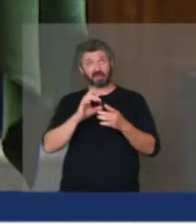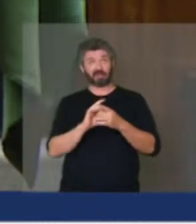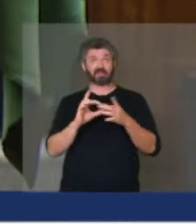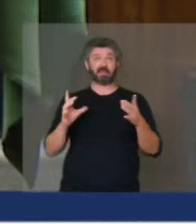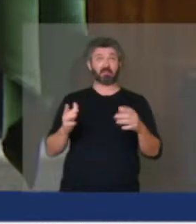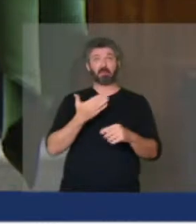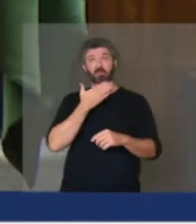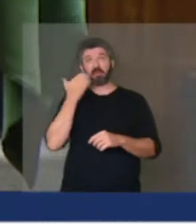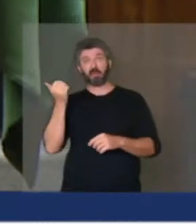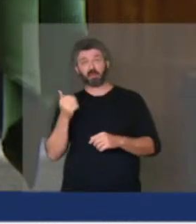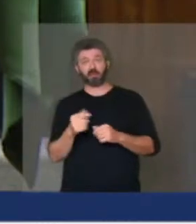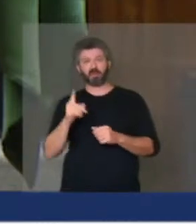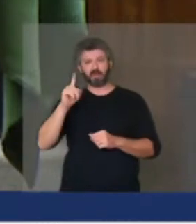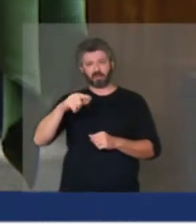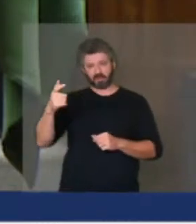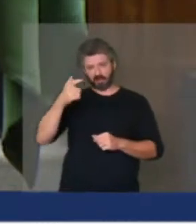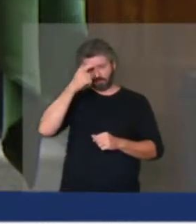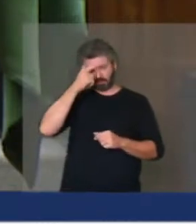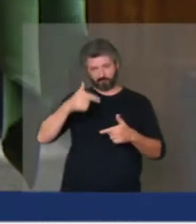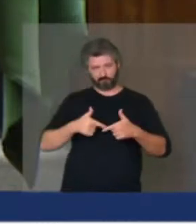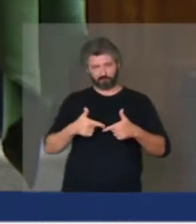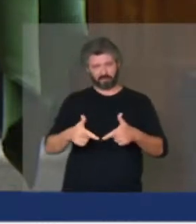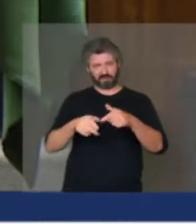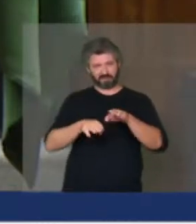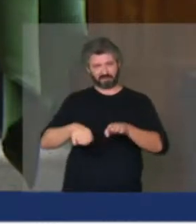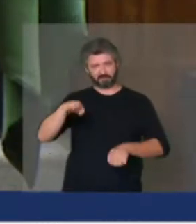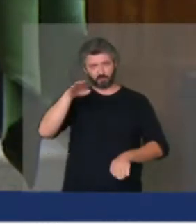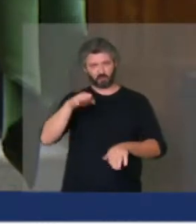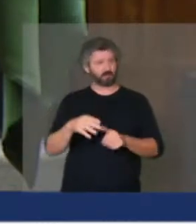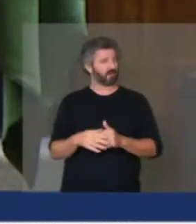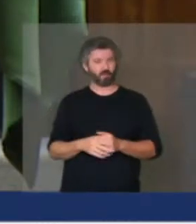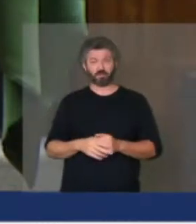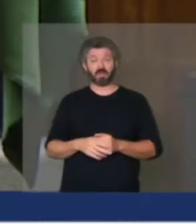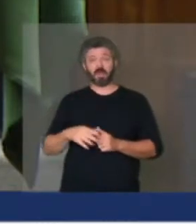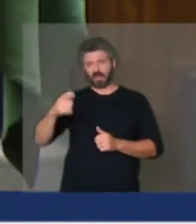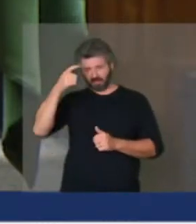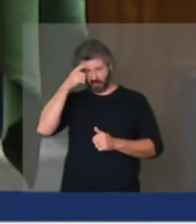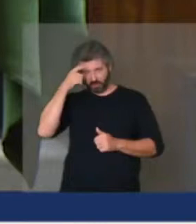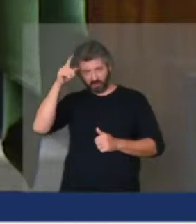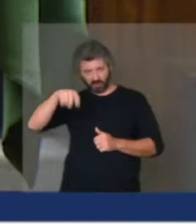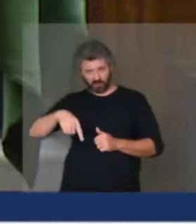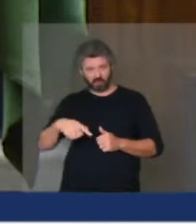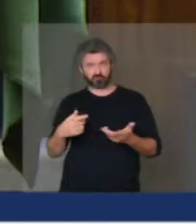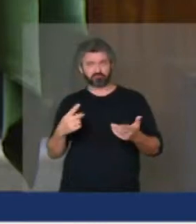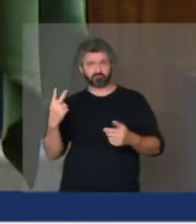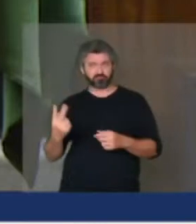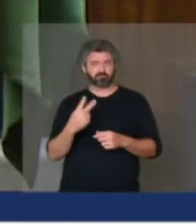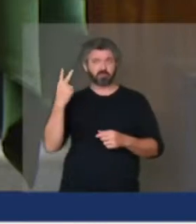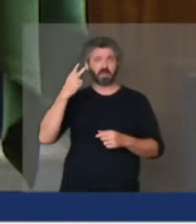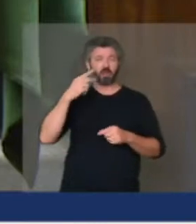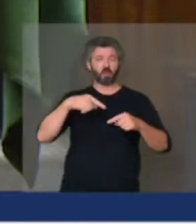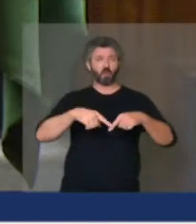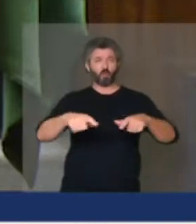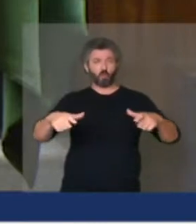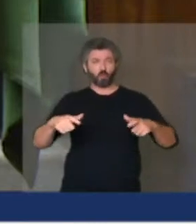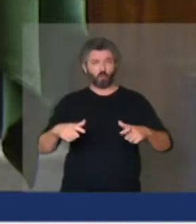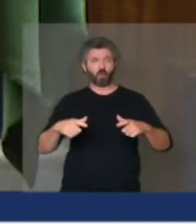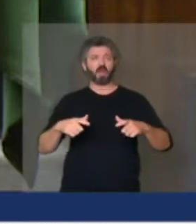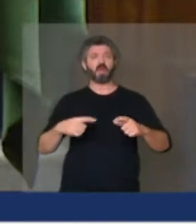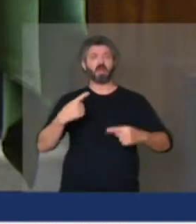DE DEMOCRATIZAR PNAO É A LÓGICA DE ENFRENTAR AS DESIGUALDADES, NÃO É A LÓGICA DE VALORIZAR TERRITÓRIOS ONDE AS POLÍTICAS PÚBLICAS ACONTECEM, A LÓGICA QUE ESTÁ NA PEC 32 É DE COLOCAR O